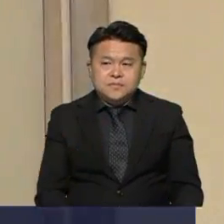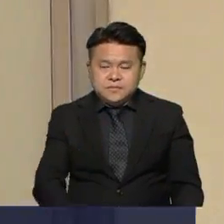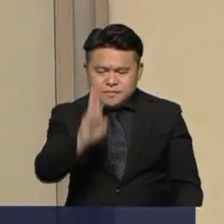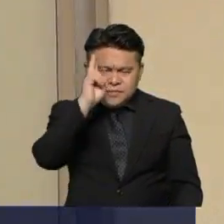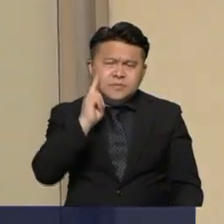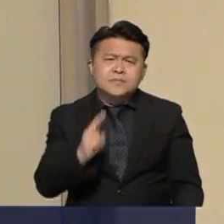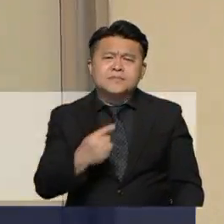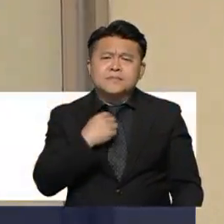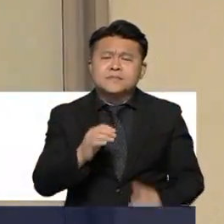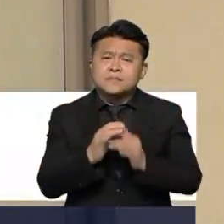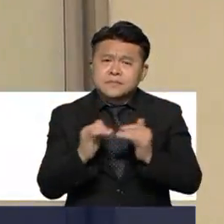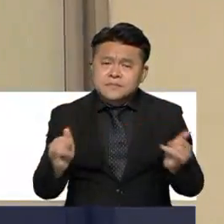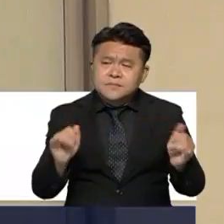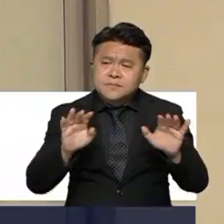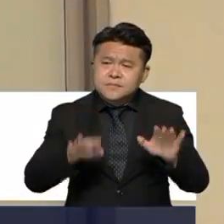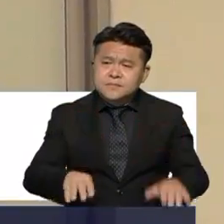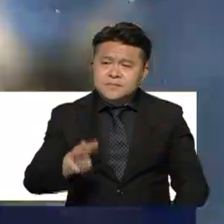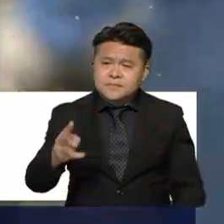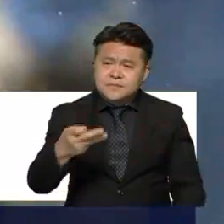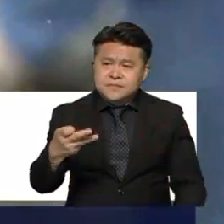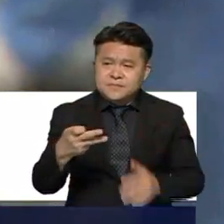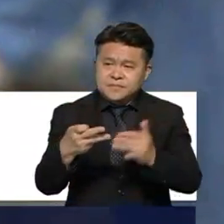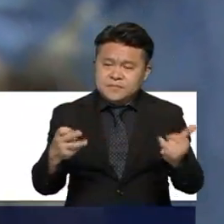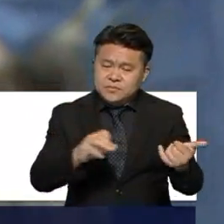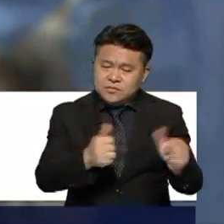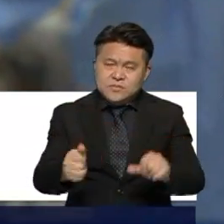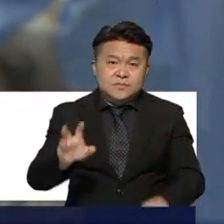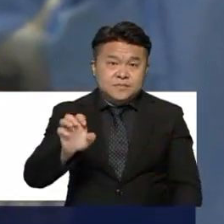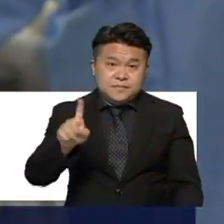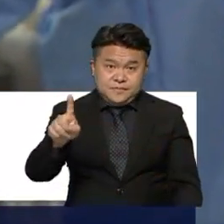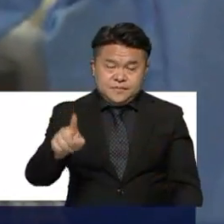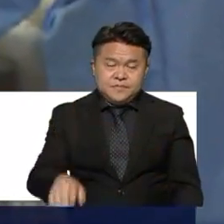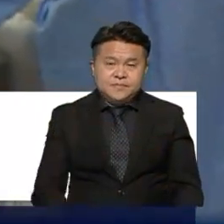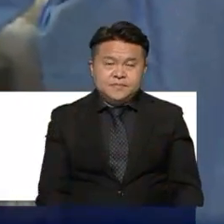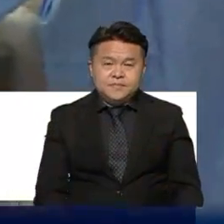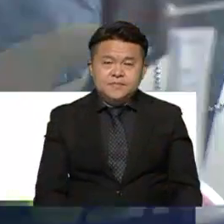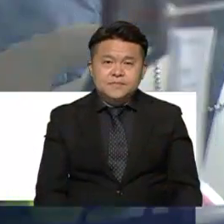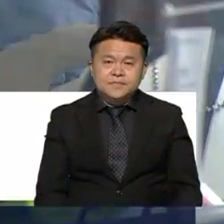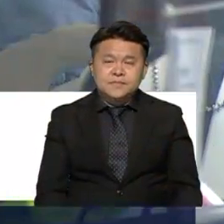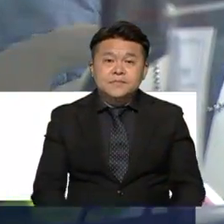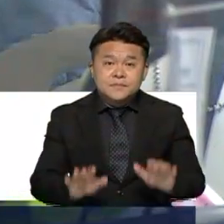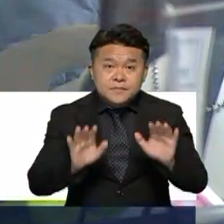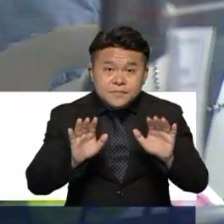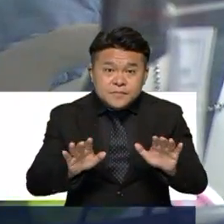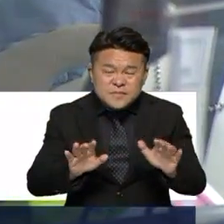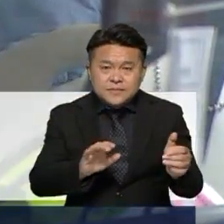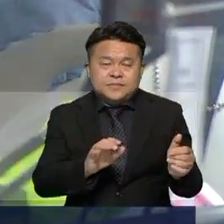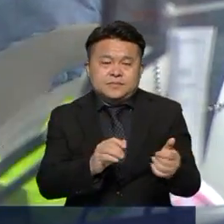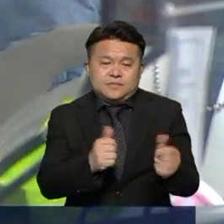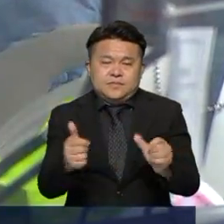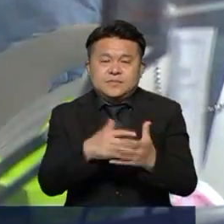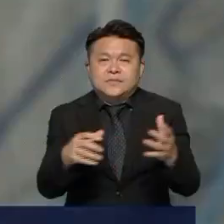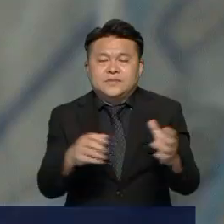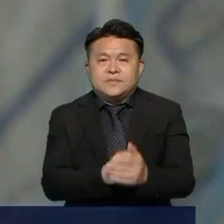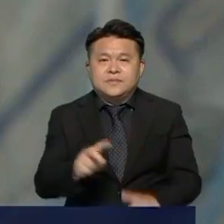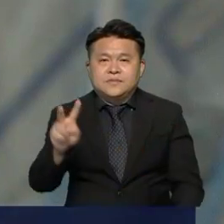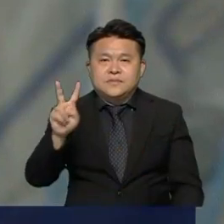67명 이후 15주 만에 가장 적습니다. 위중증 환자는 313명 발생했고 사망자는 31명 나와 지금까지 2만 3,802명이 코로나19로 목숨을 잃었습니다.